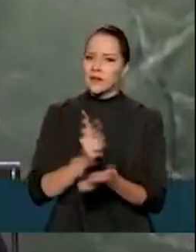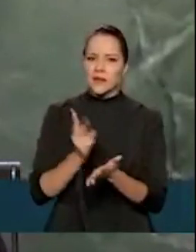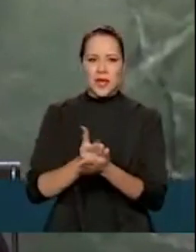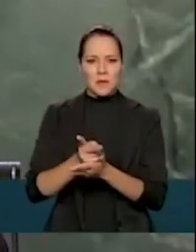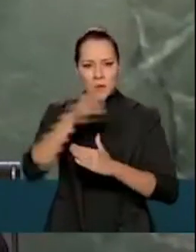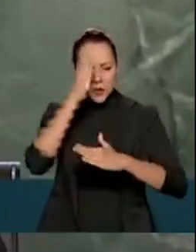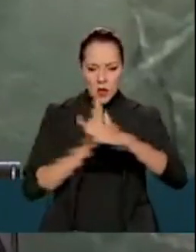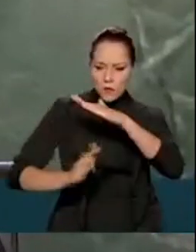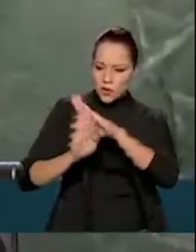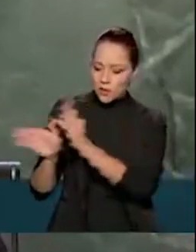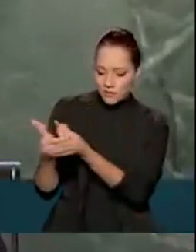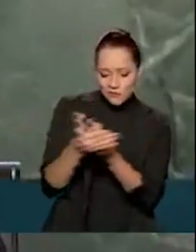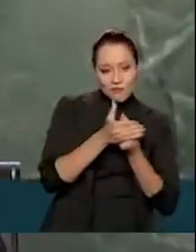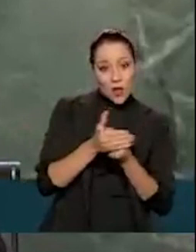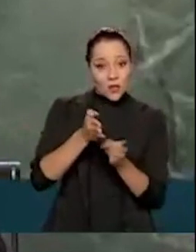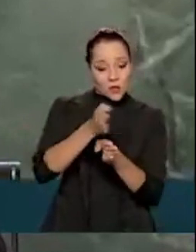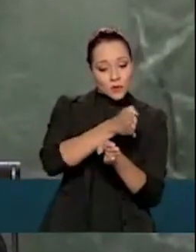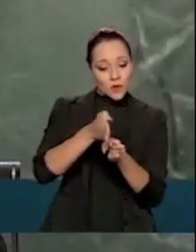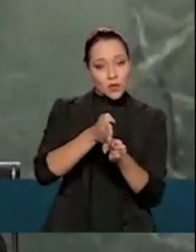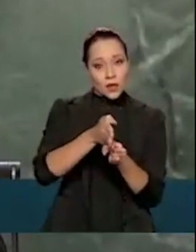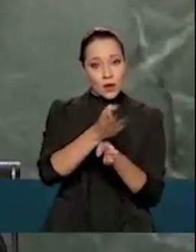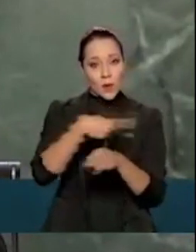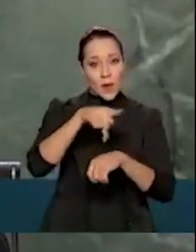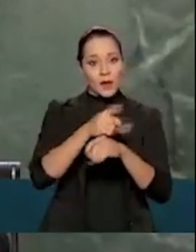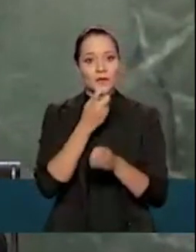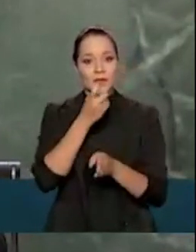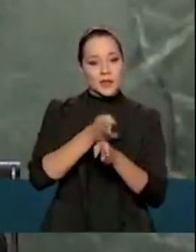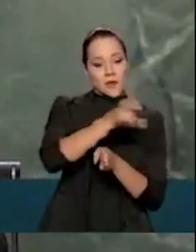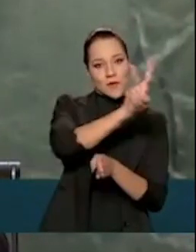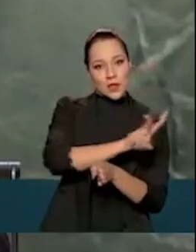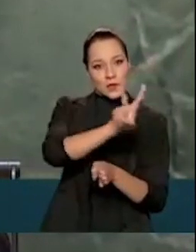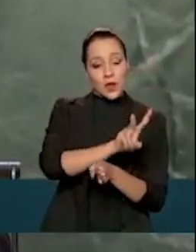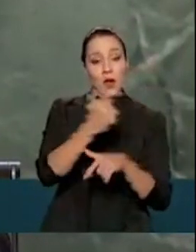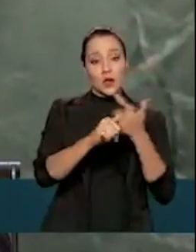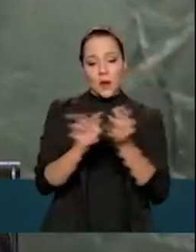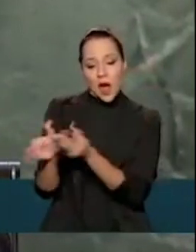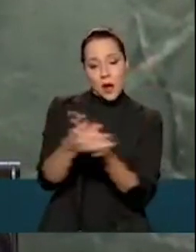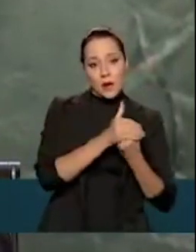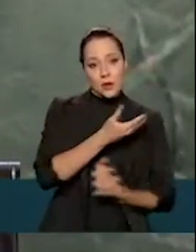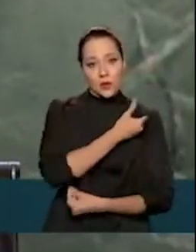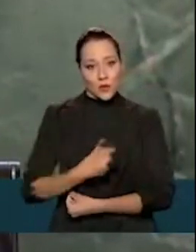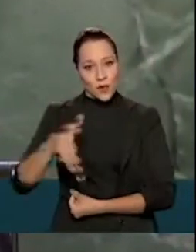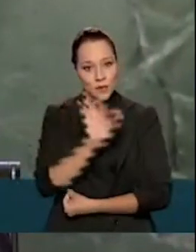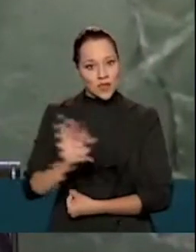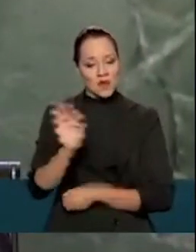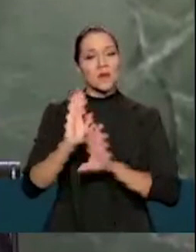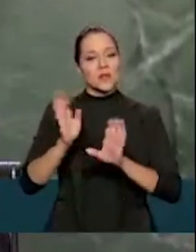em nossa fronteira com a vizinha Venezuela a operação acolhida do Governo Federal já recebeu